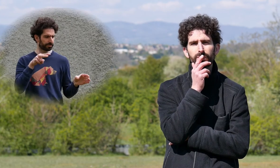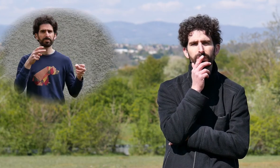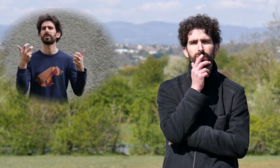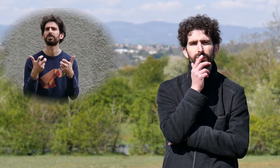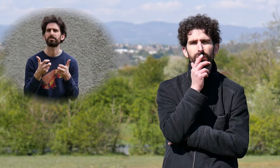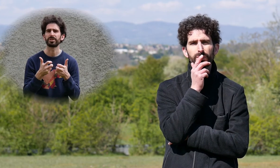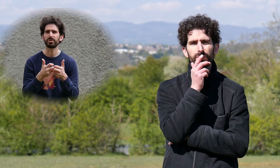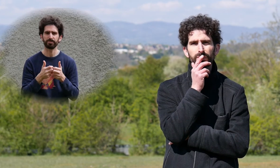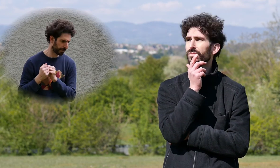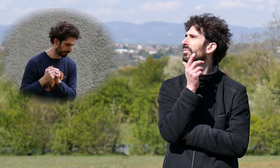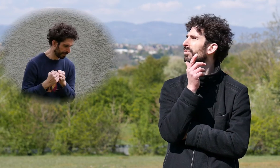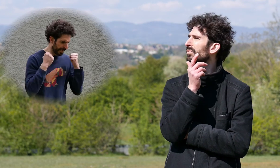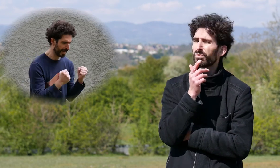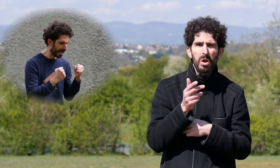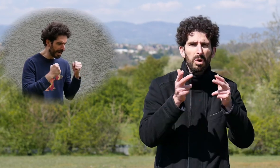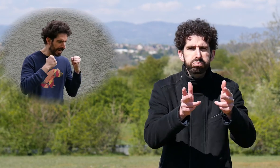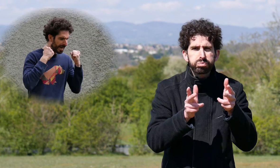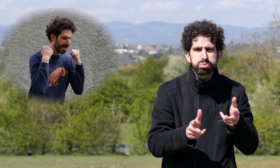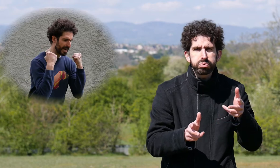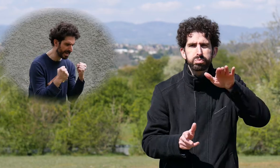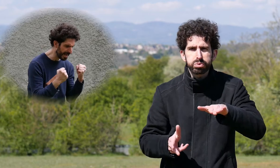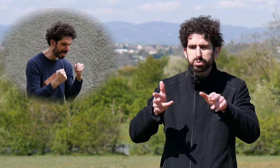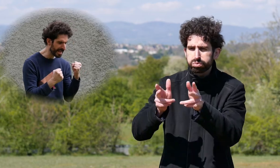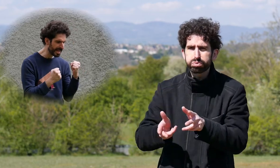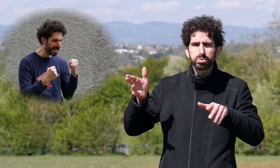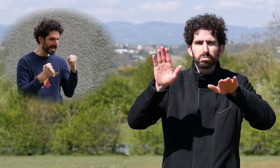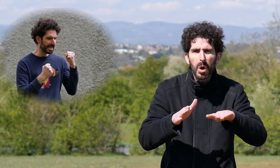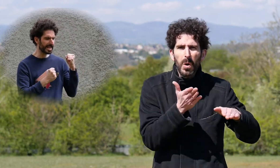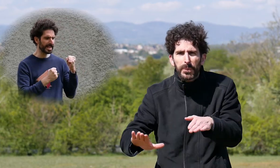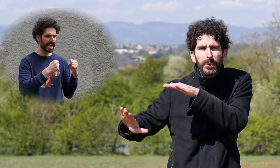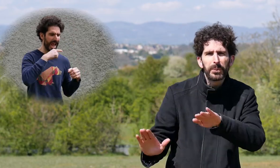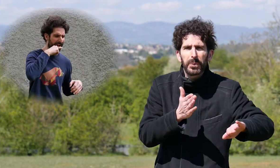* Par exemple, allez, tiens bon, * Je chausse mes patins à roulettes.